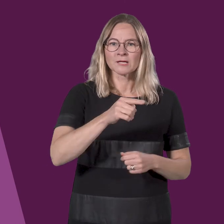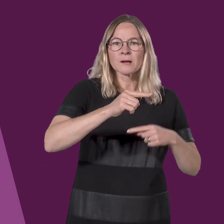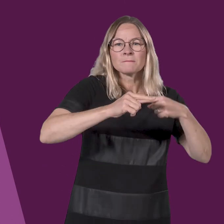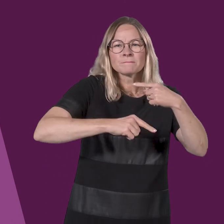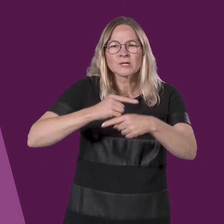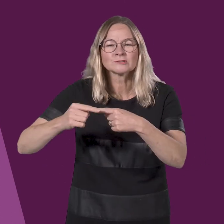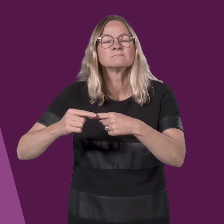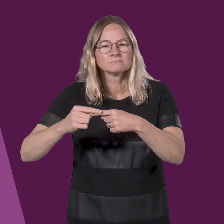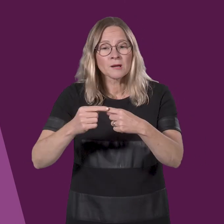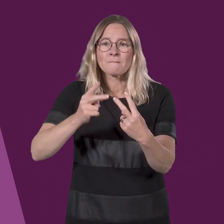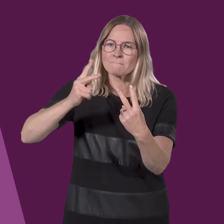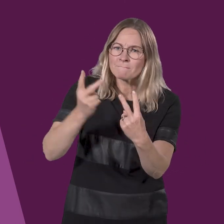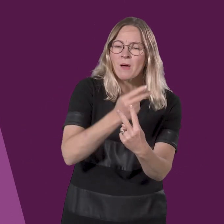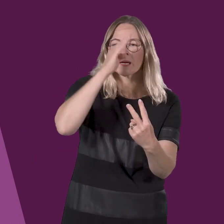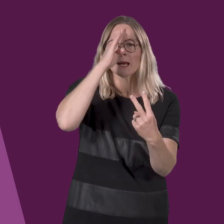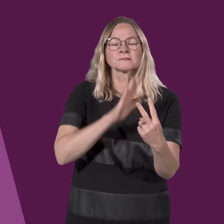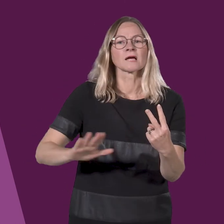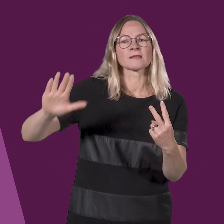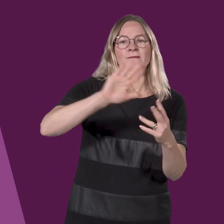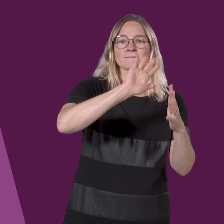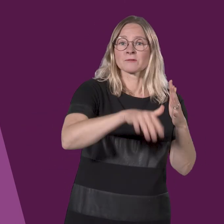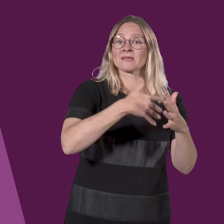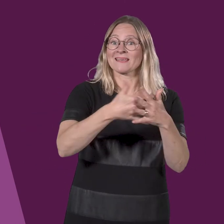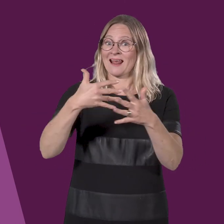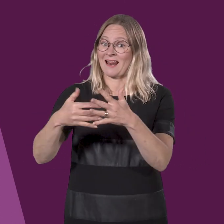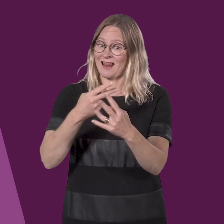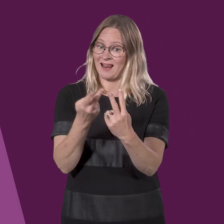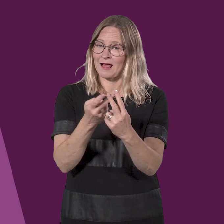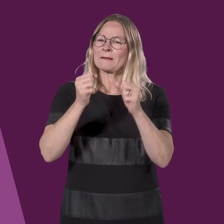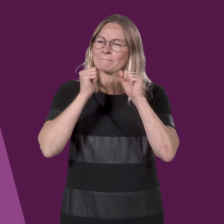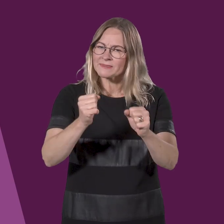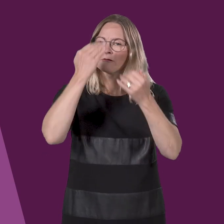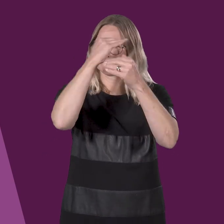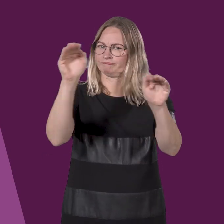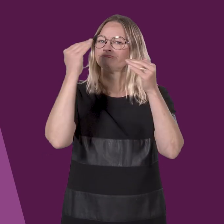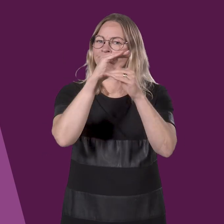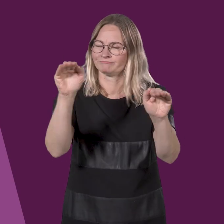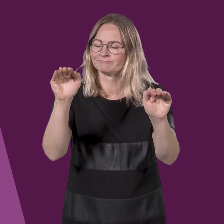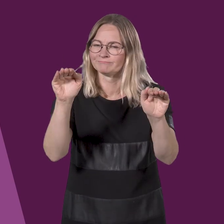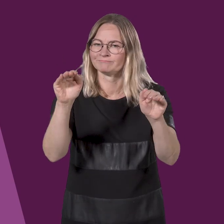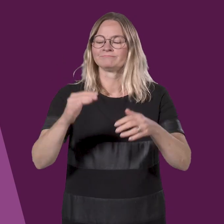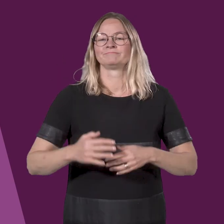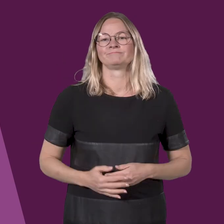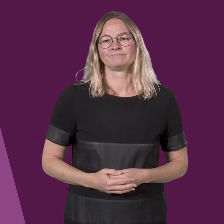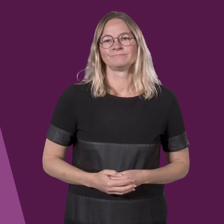Prosessista tulee tiedottaa molemmilla kansallisilla viittomakielillä.